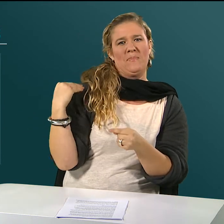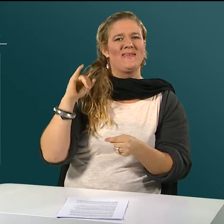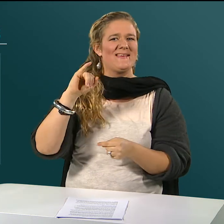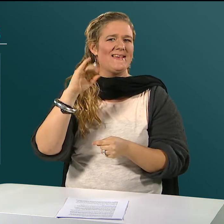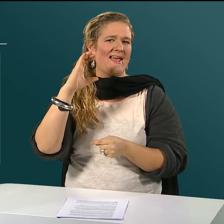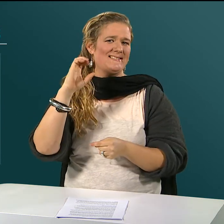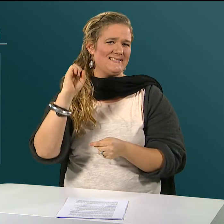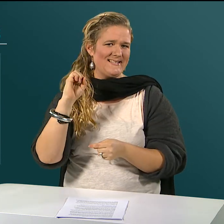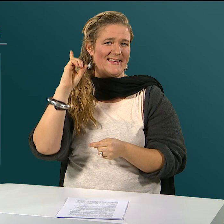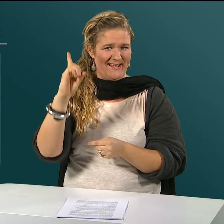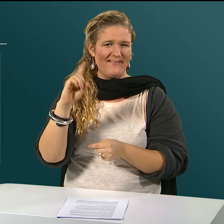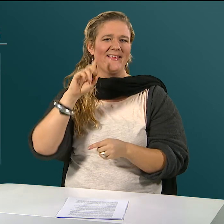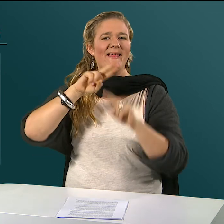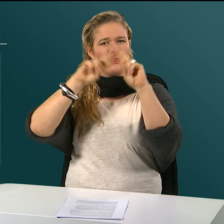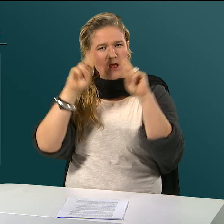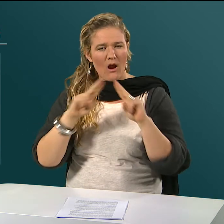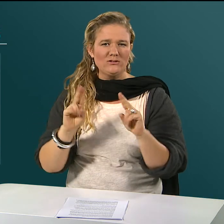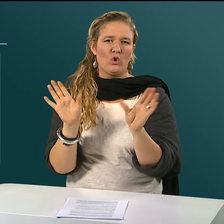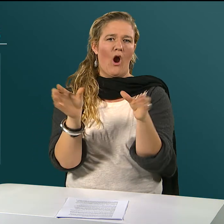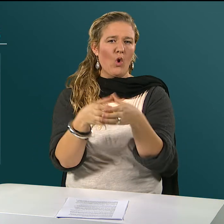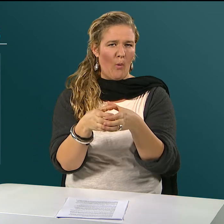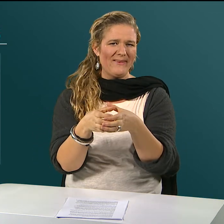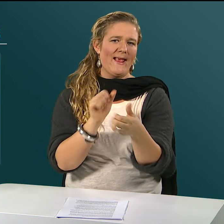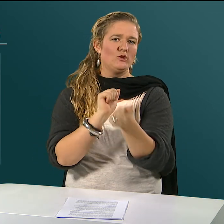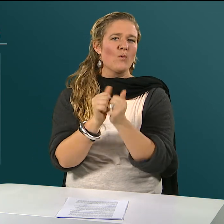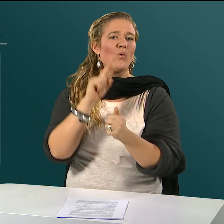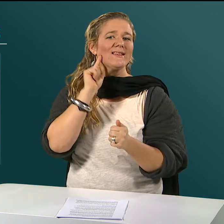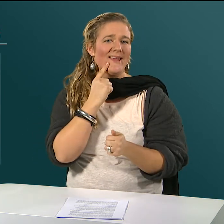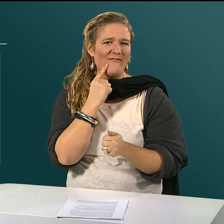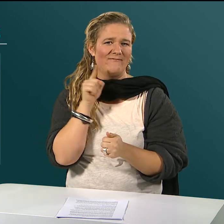Das, ICSD International Committee of Sports for the Deaf,